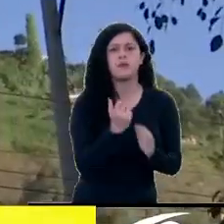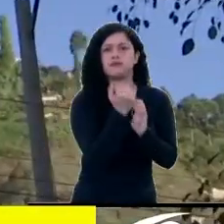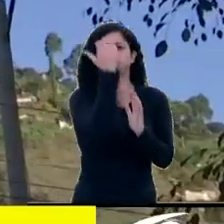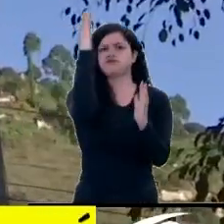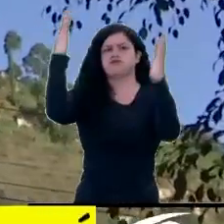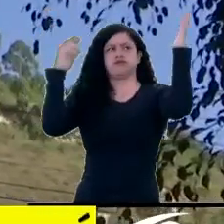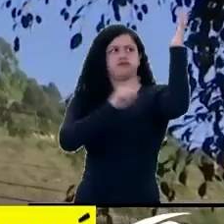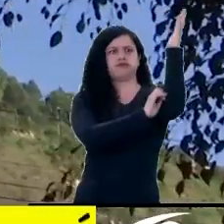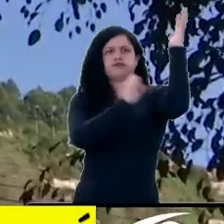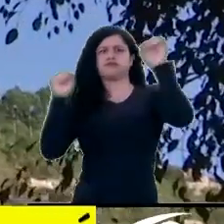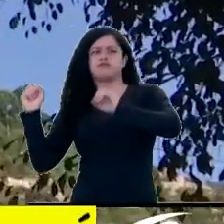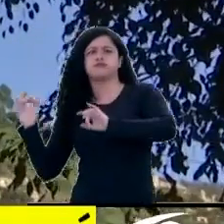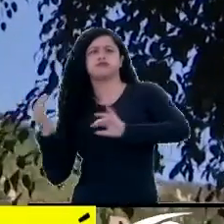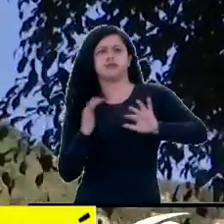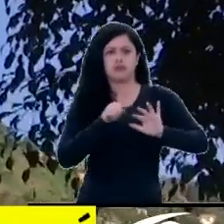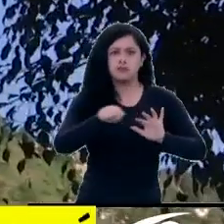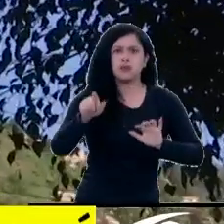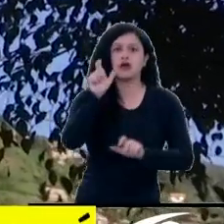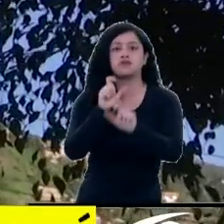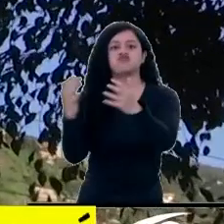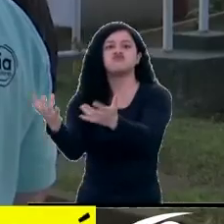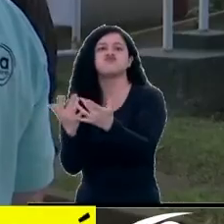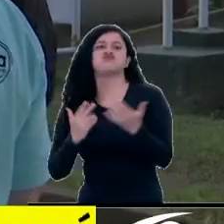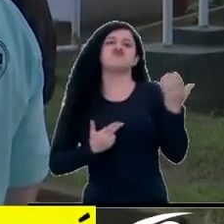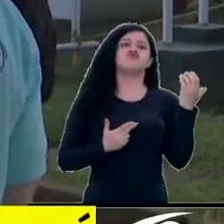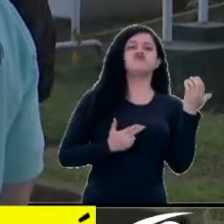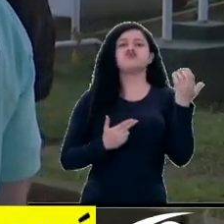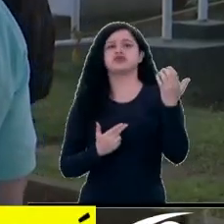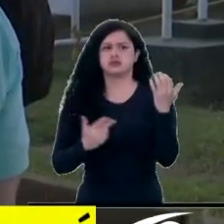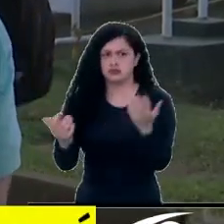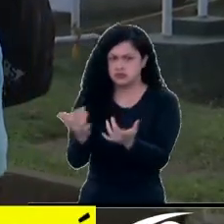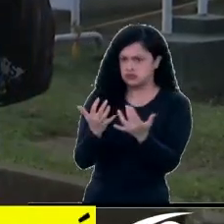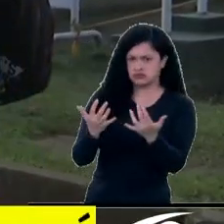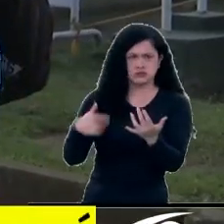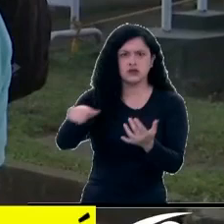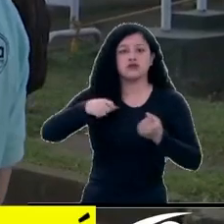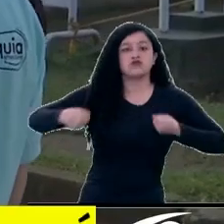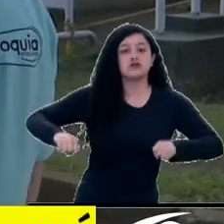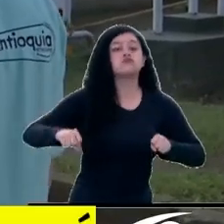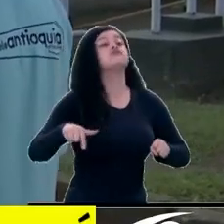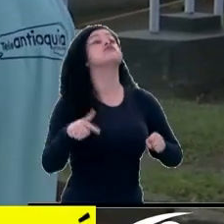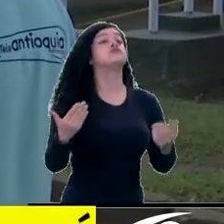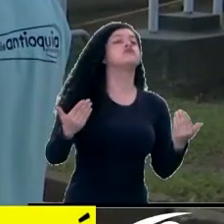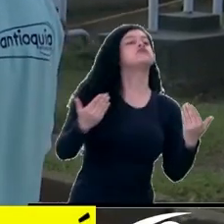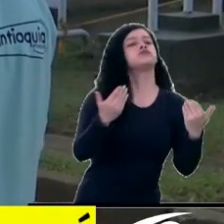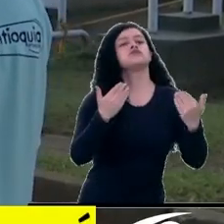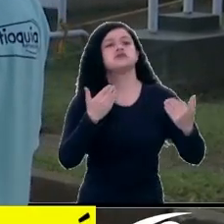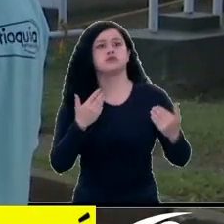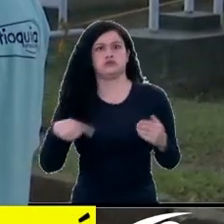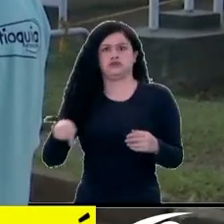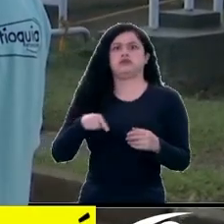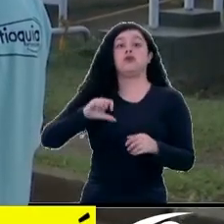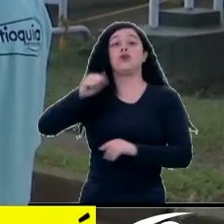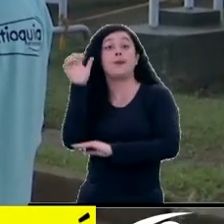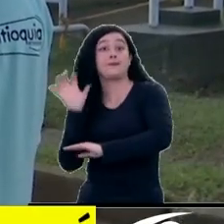deportistas fueron las víctimas, uno de ellos resultó herido, según los afectados de la zona boscosa salieron tres delincuentes armados,